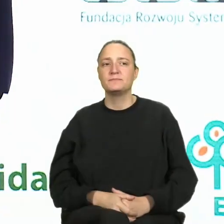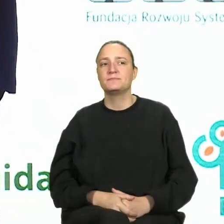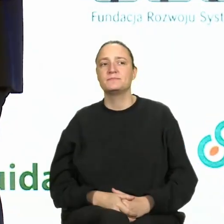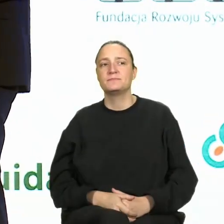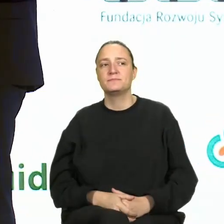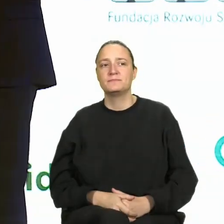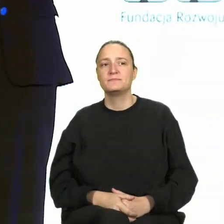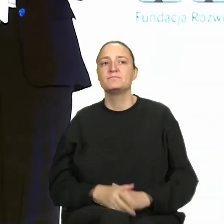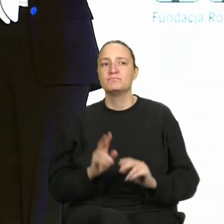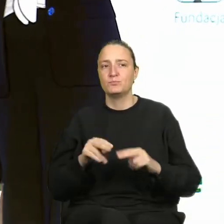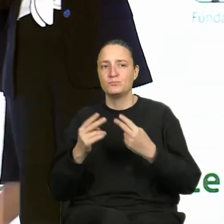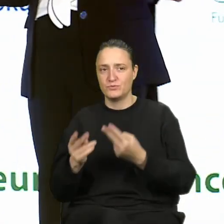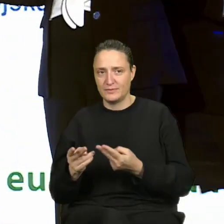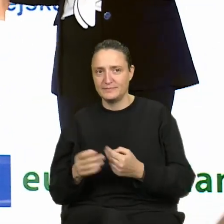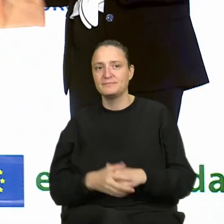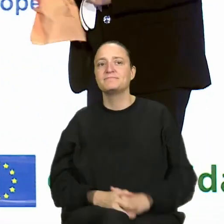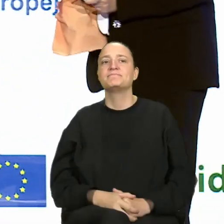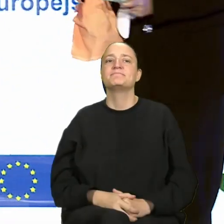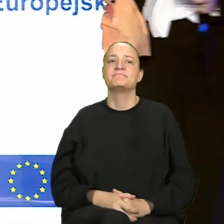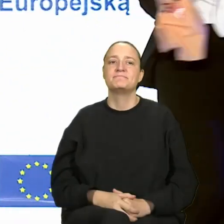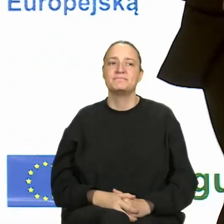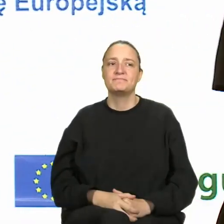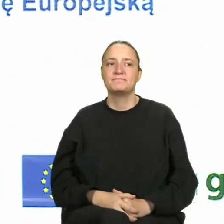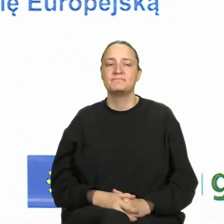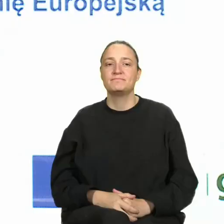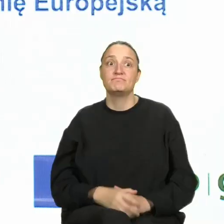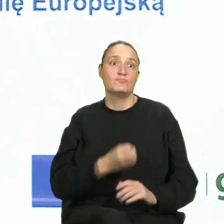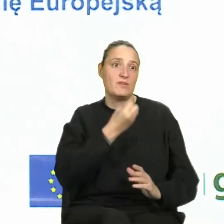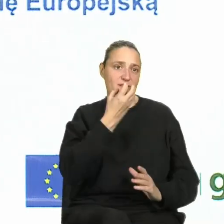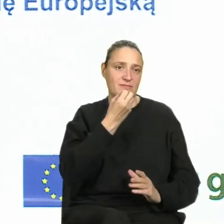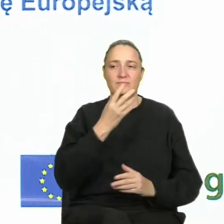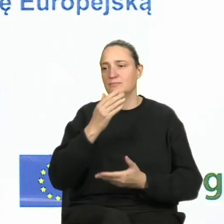Do laureatki też trafia statuetka, trafia bukiet kwiatów, trafiają upominki.